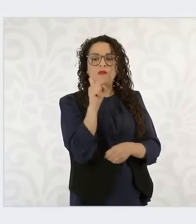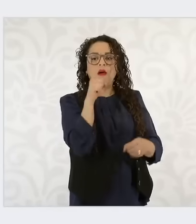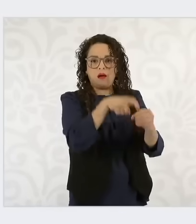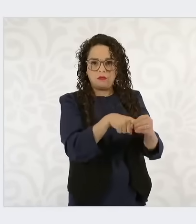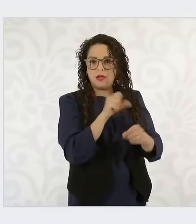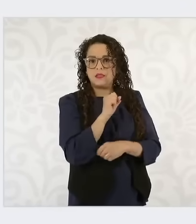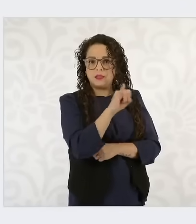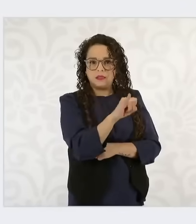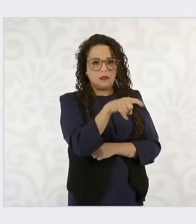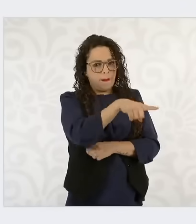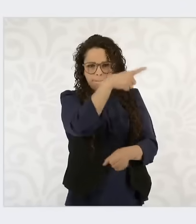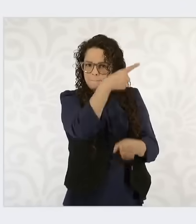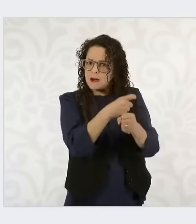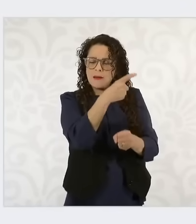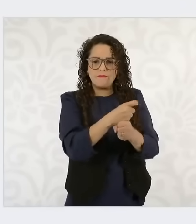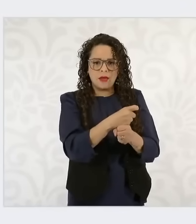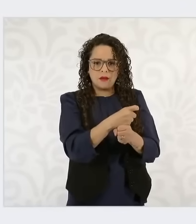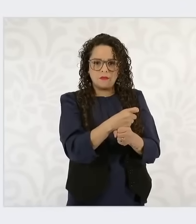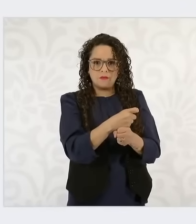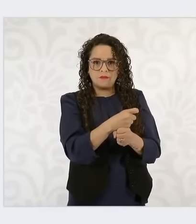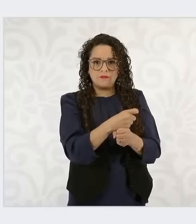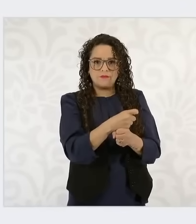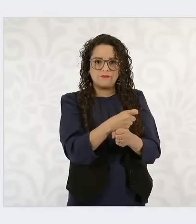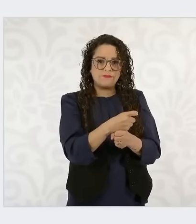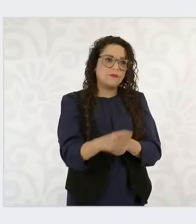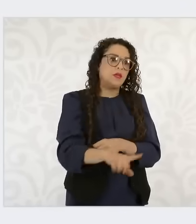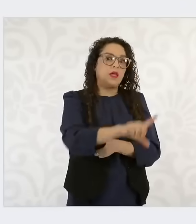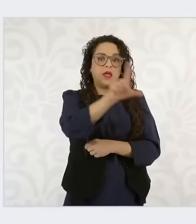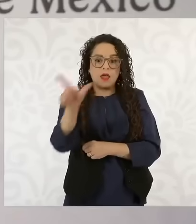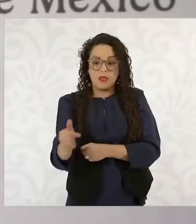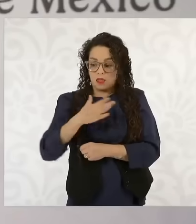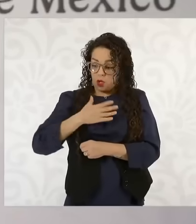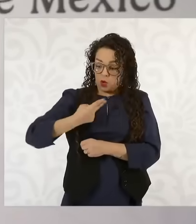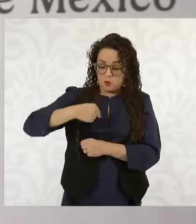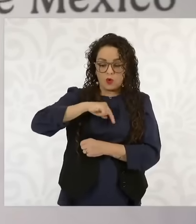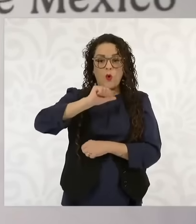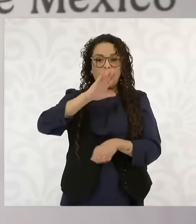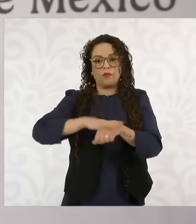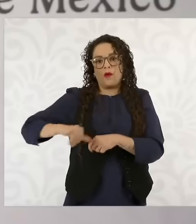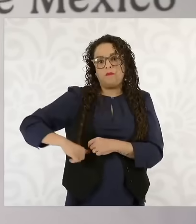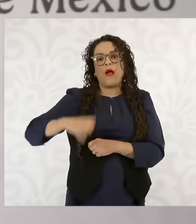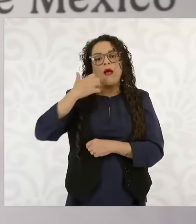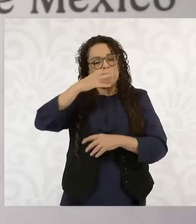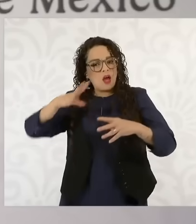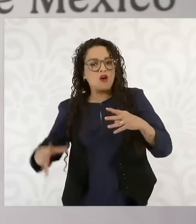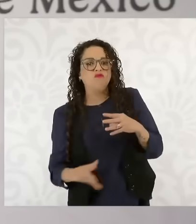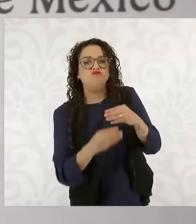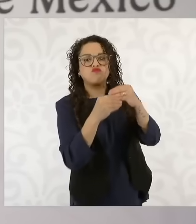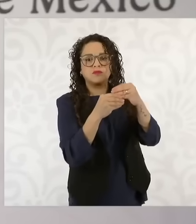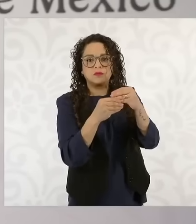Y nosotros aumentamos otro otra parte que decía y ahora lo dice porque ya fue aprobado,